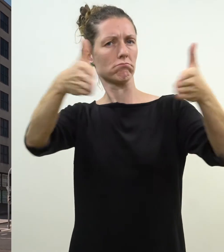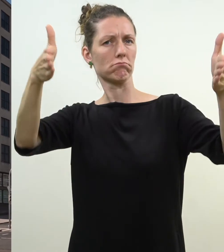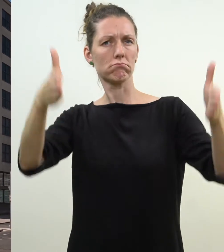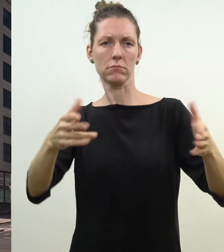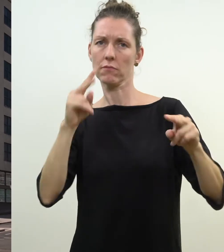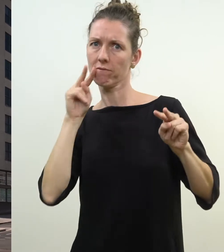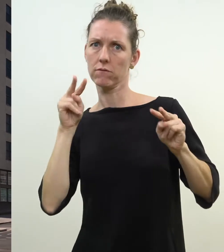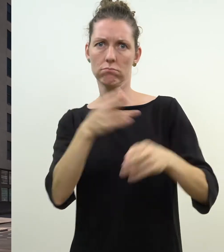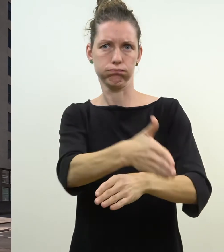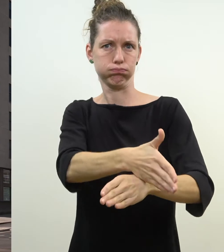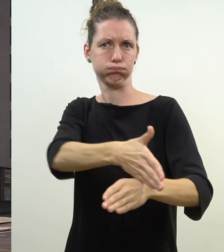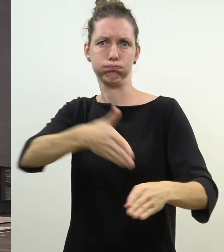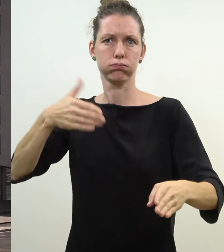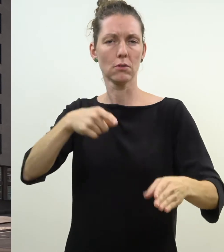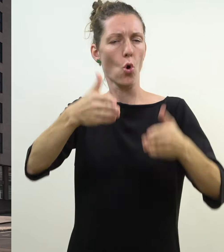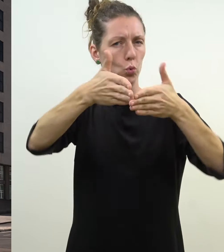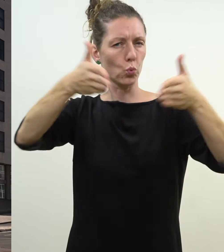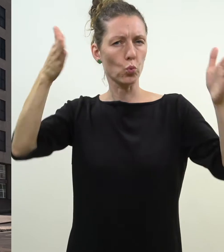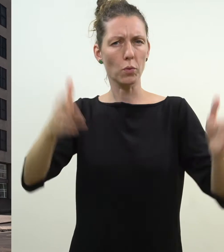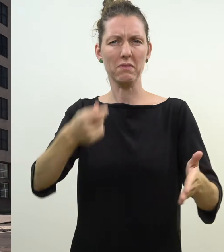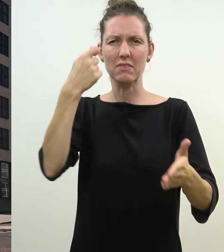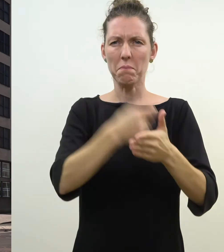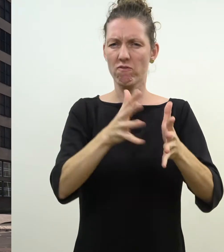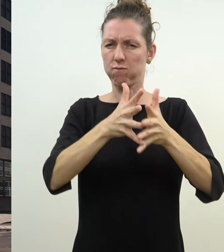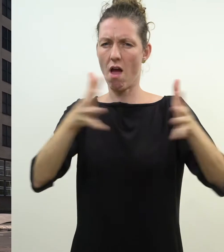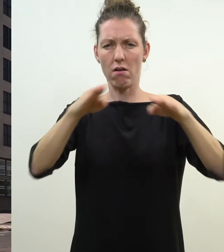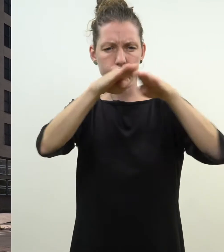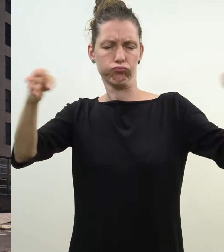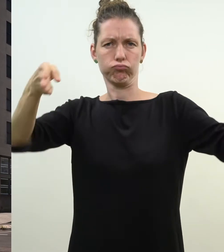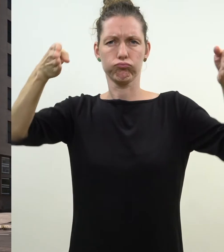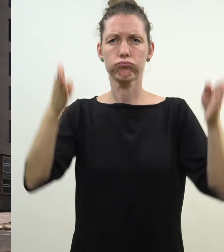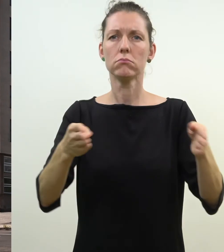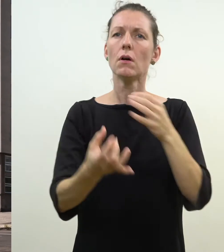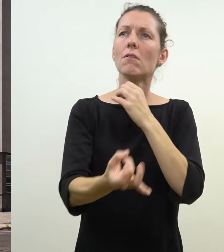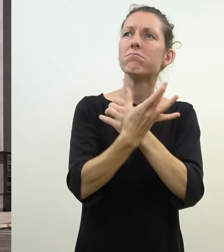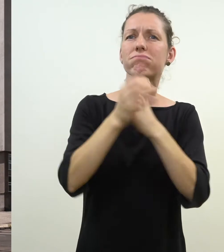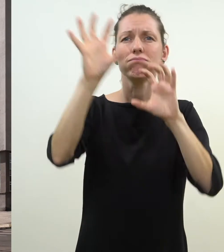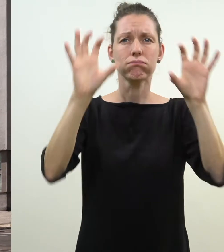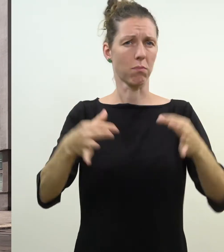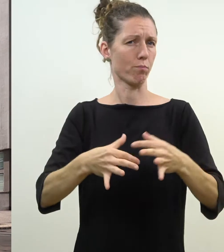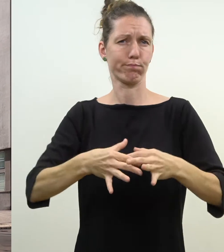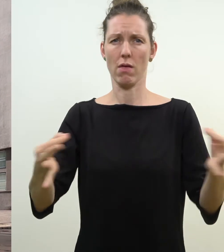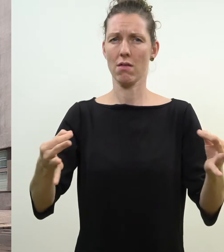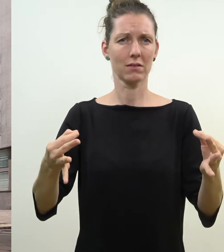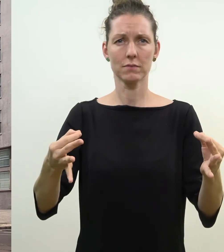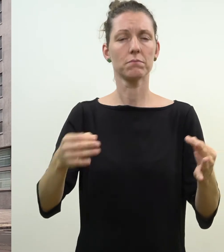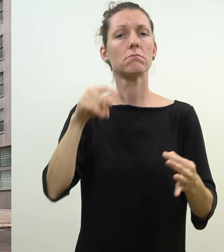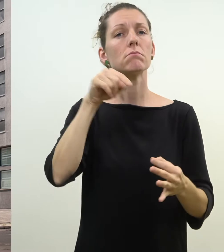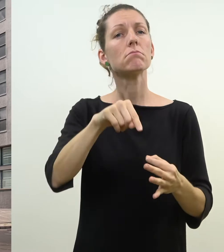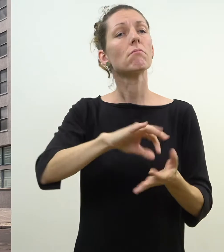Tam spatříme budovu, která je sama uměleckým exponátem.